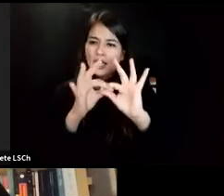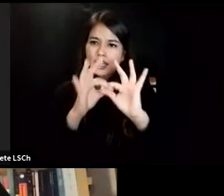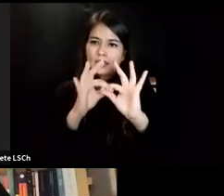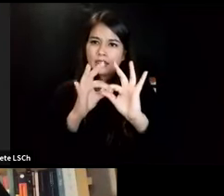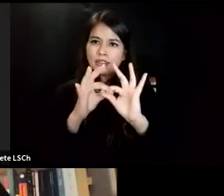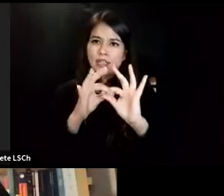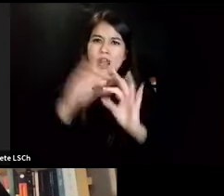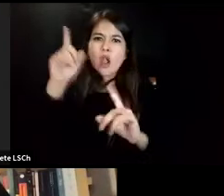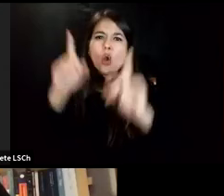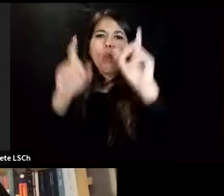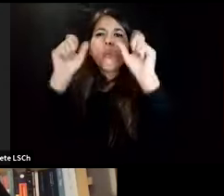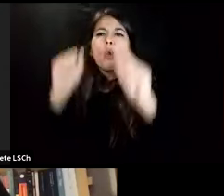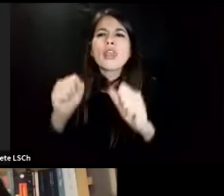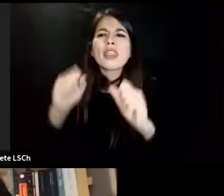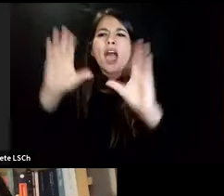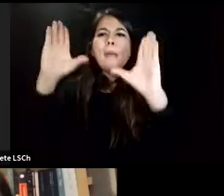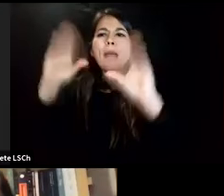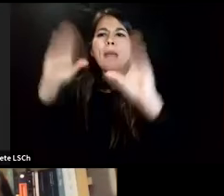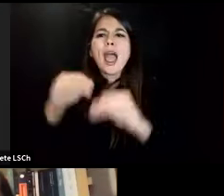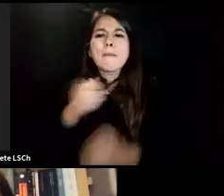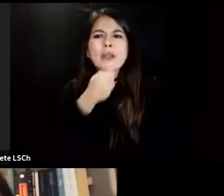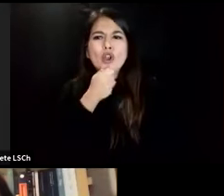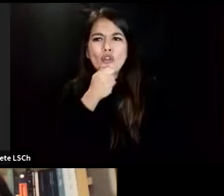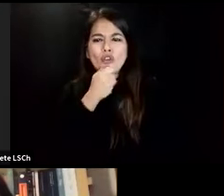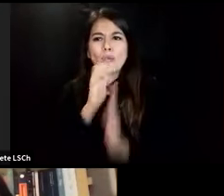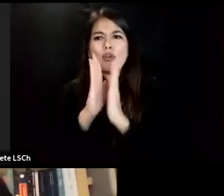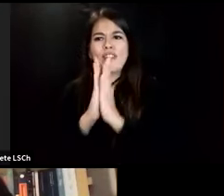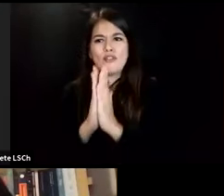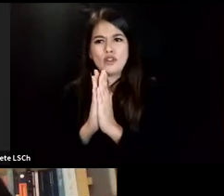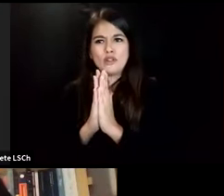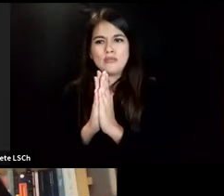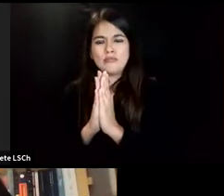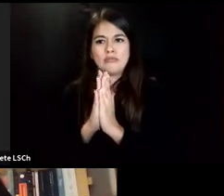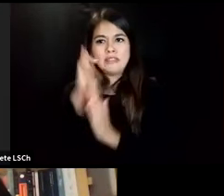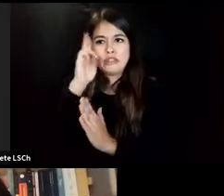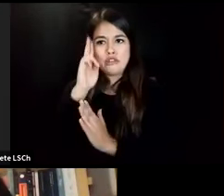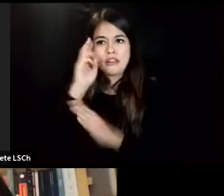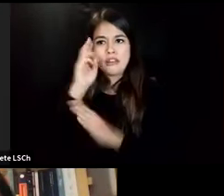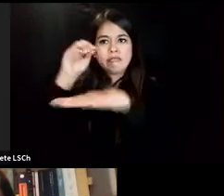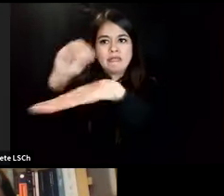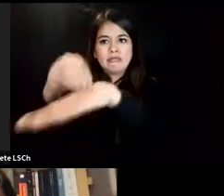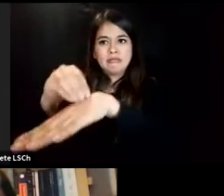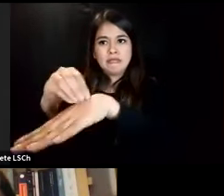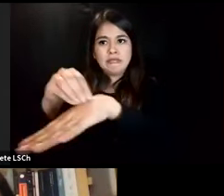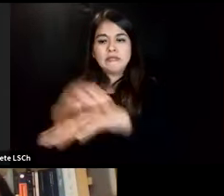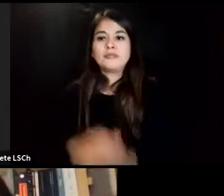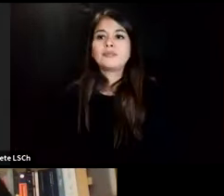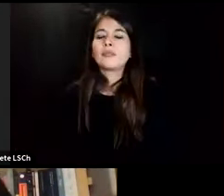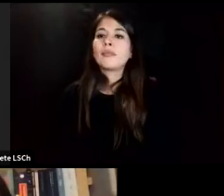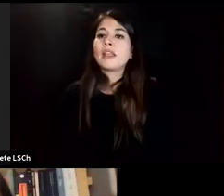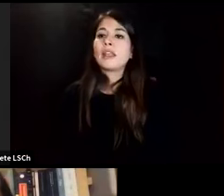su micrófono le ruego mira queremos agradecer infinitamente creo que